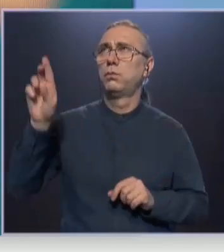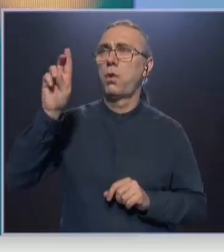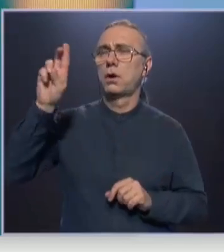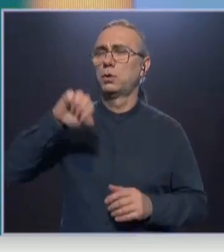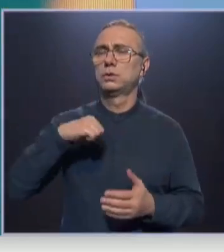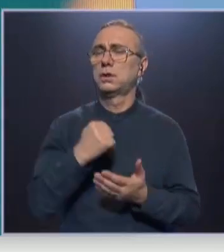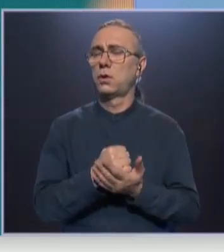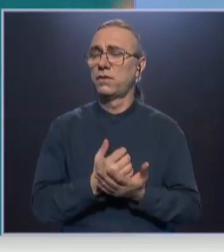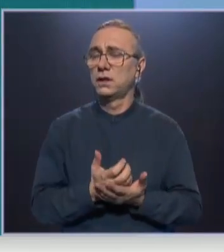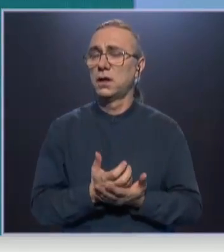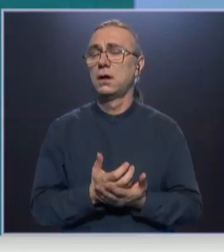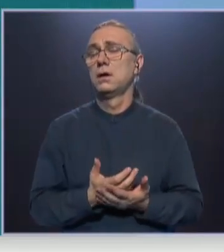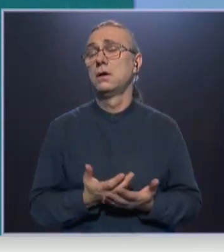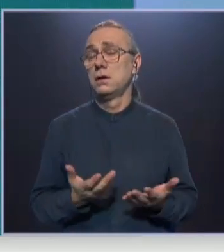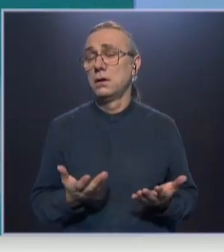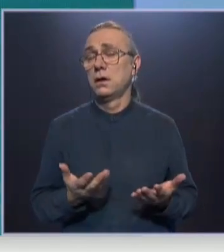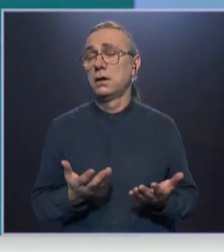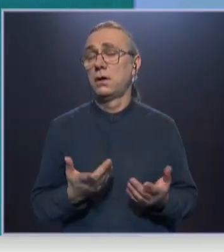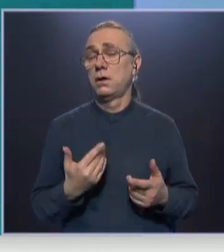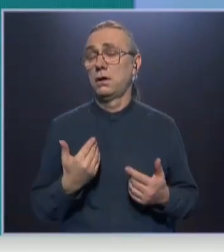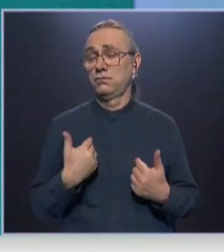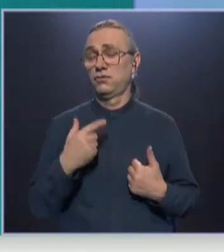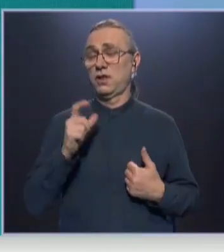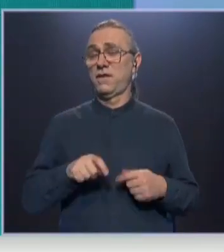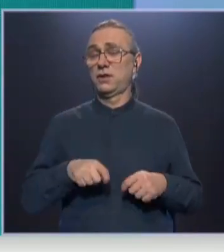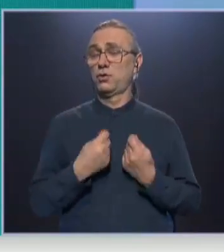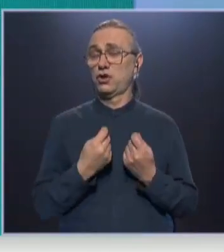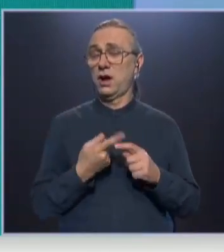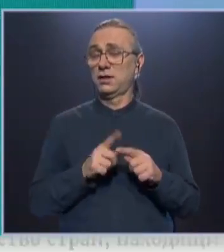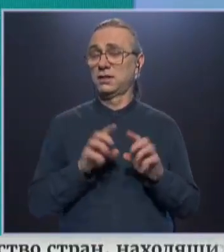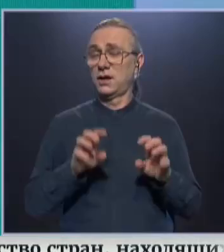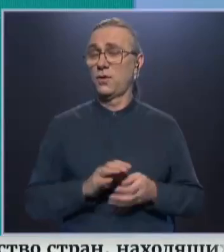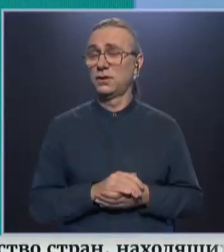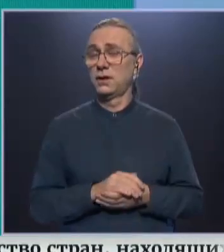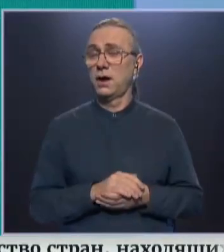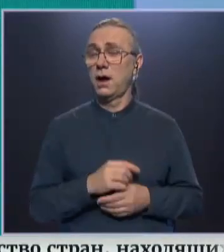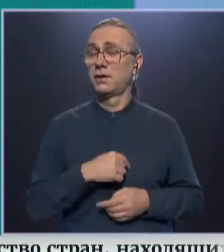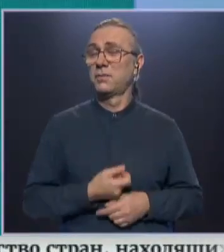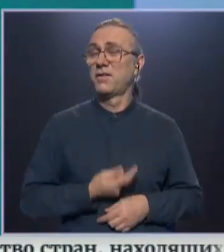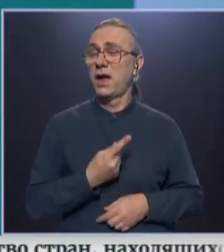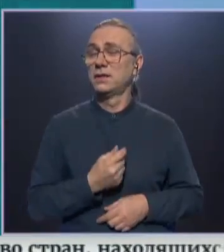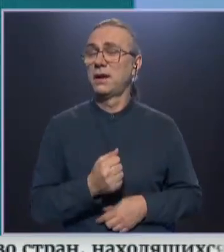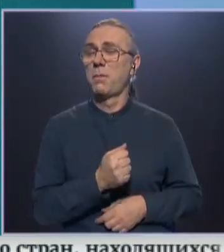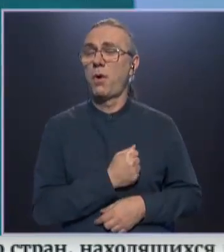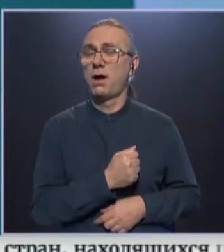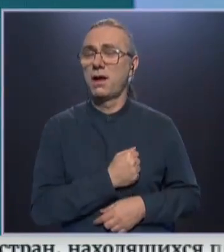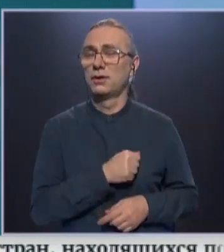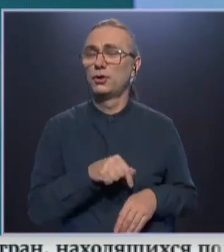является и тогда именно покаянные чувства становится тем путем Блудного сына к любящему отцу которые